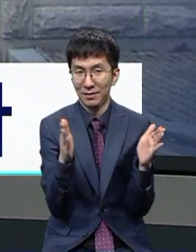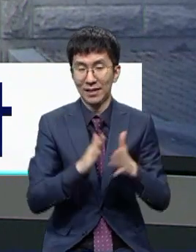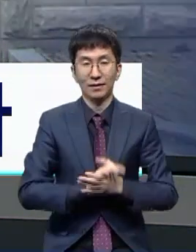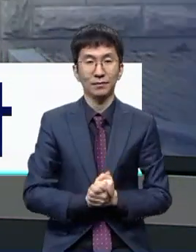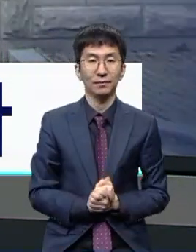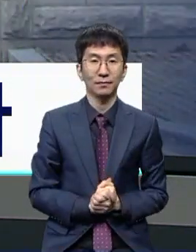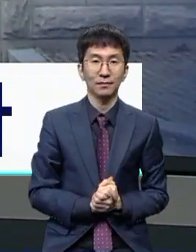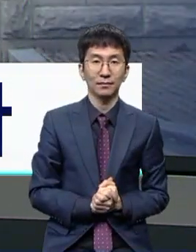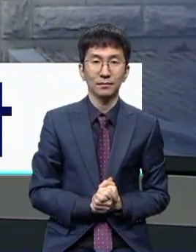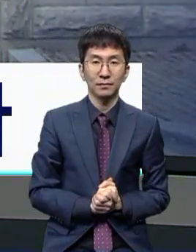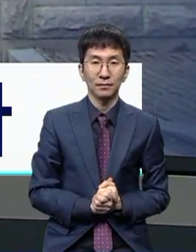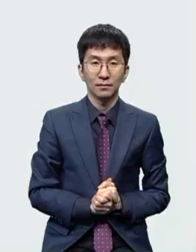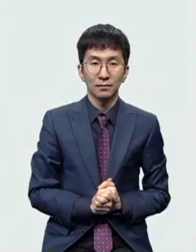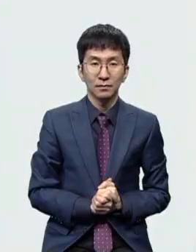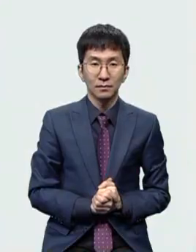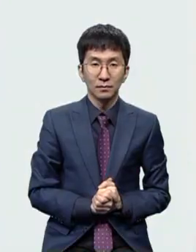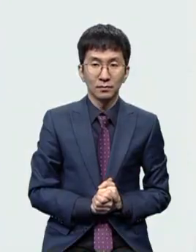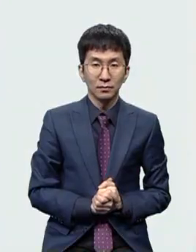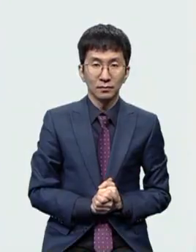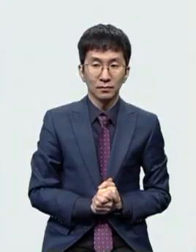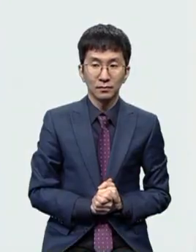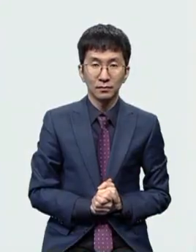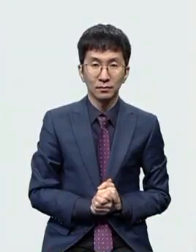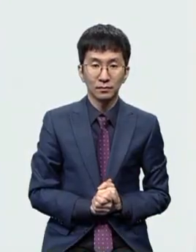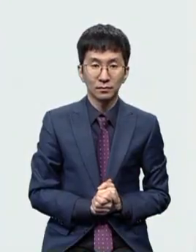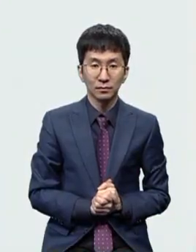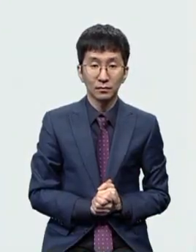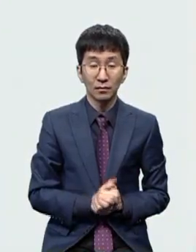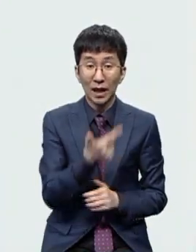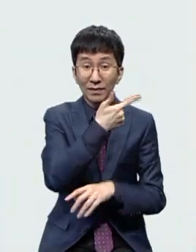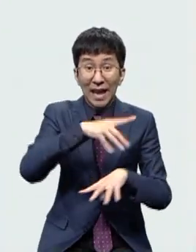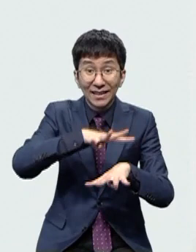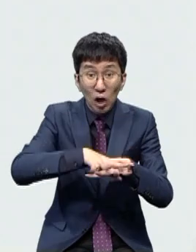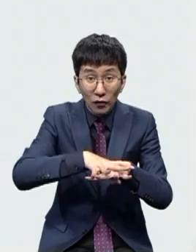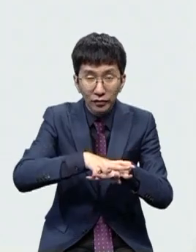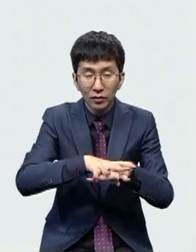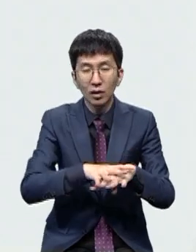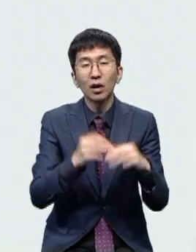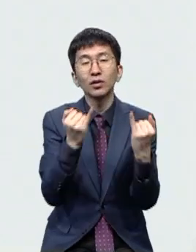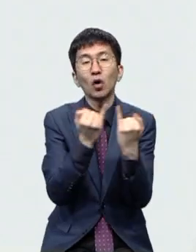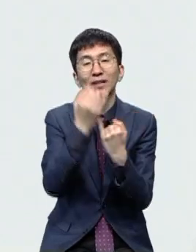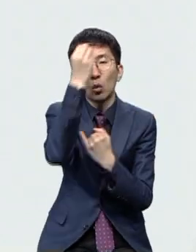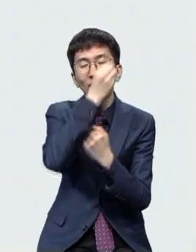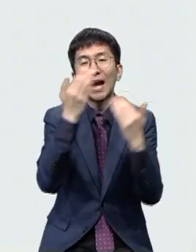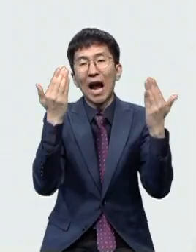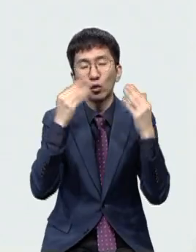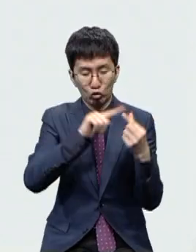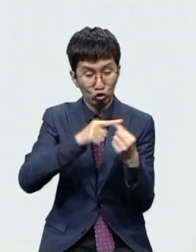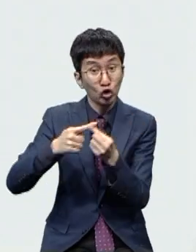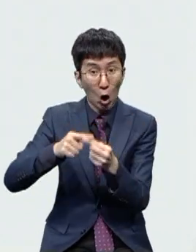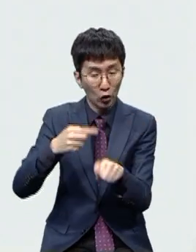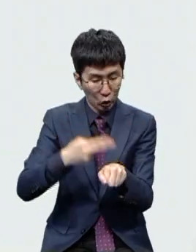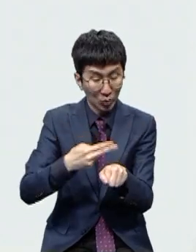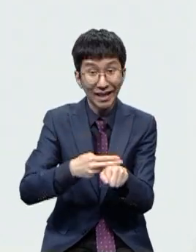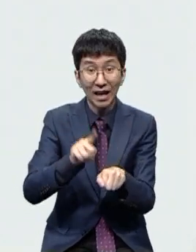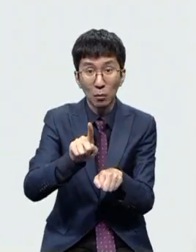교육청이 조사에 나섰습니다. TJB 조혜연 기자입니다. (기자) 대전 모여고 국어교사 A 씨가 네이버 지식인에 국어 관련 전문가라는